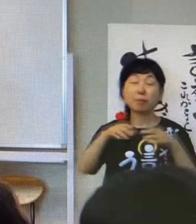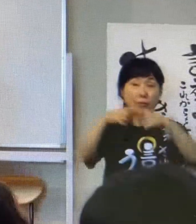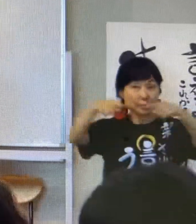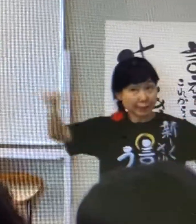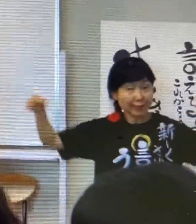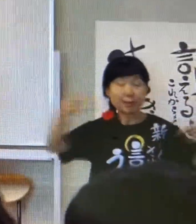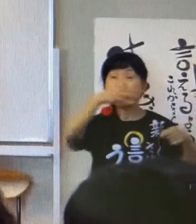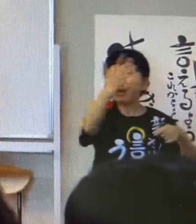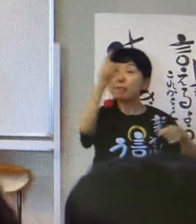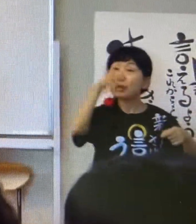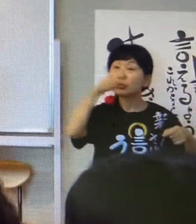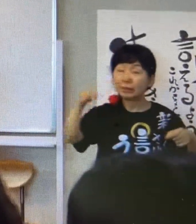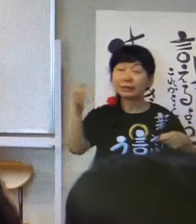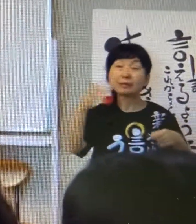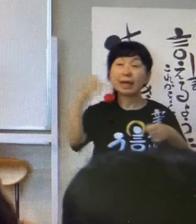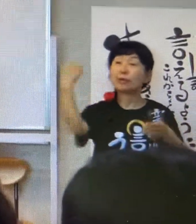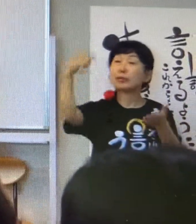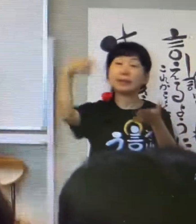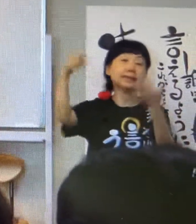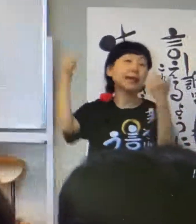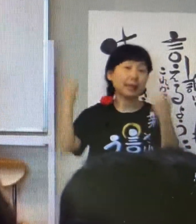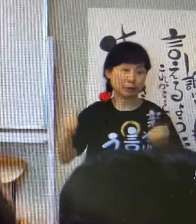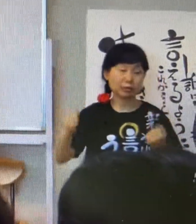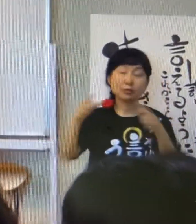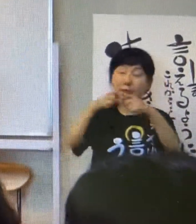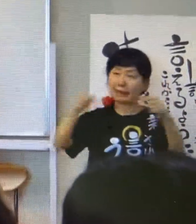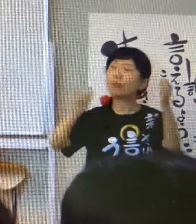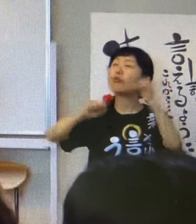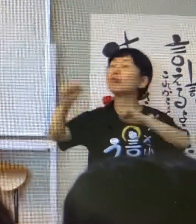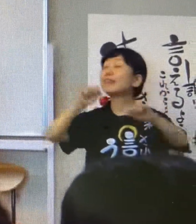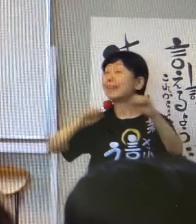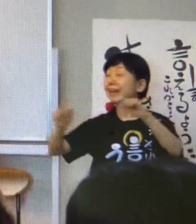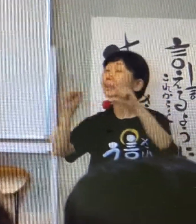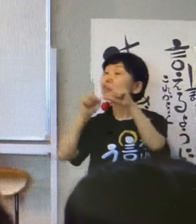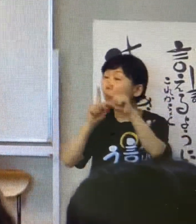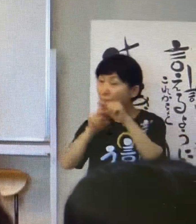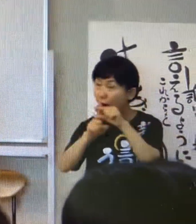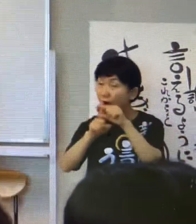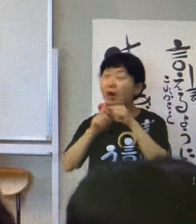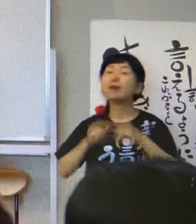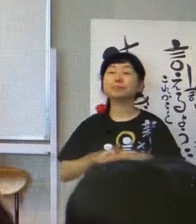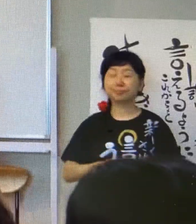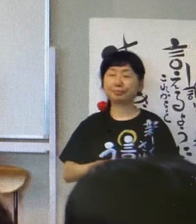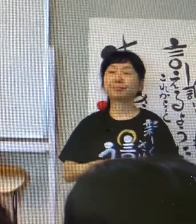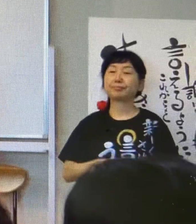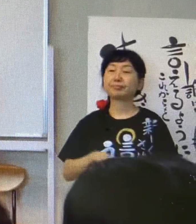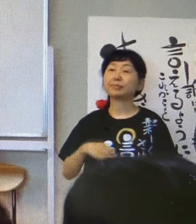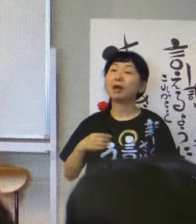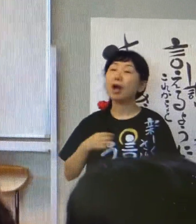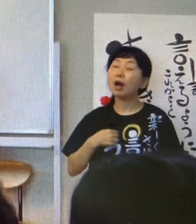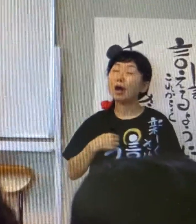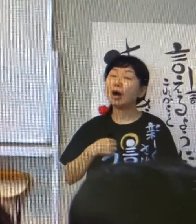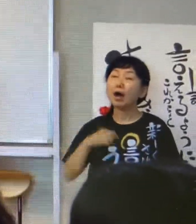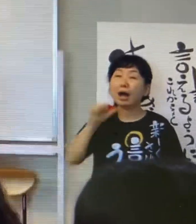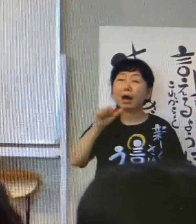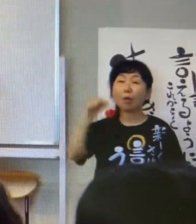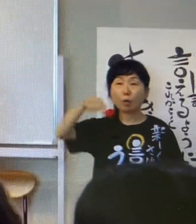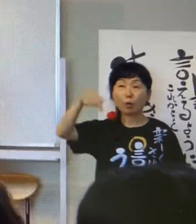800人位の師範がいて 全国で活動をさせていただいてます 私もここ「あうんハピネス」さんで